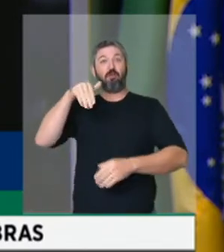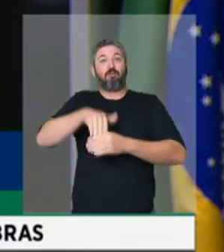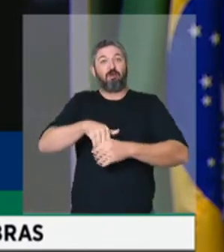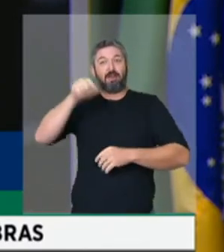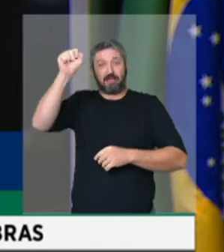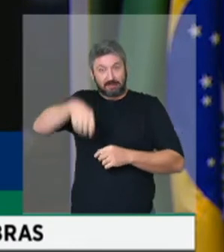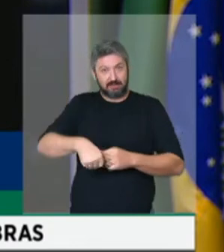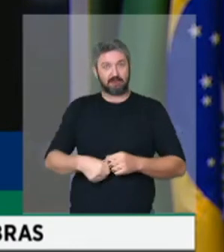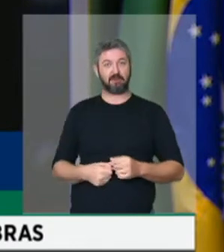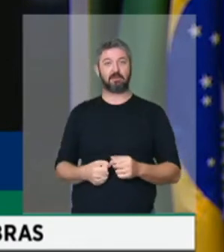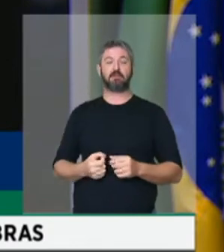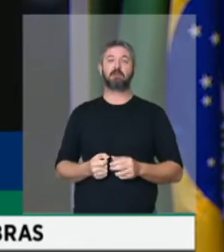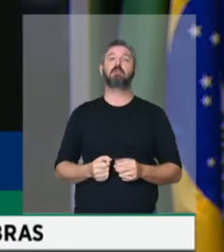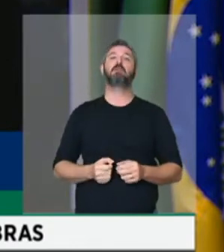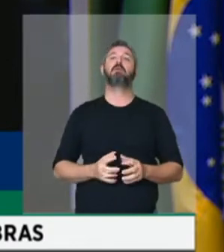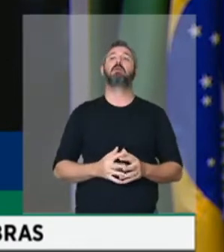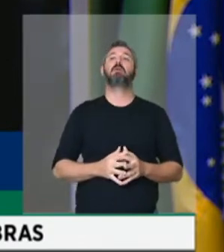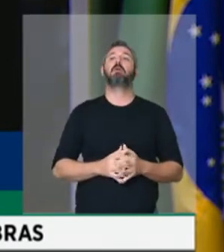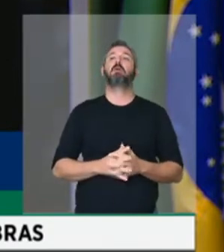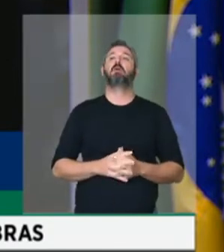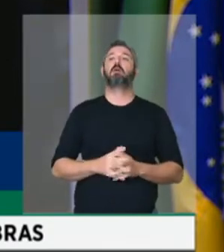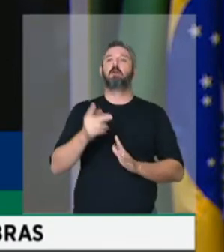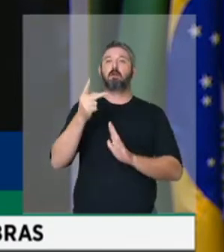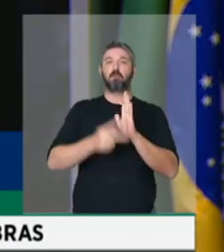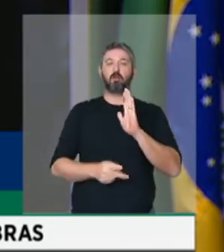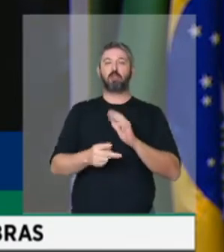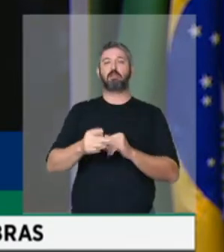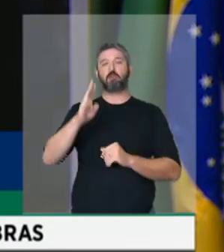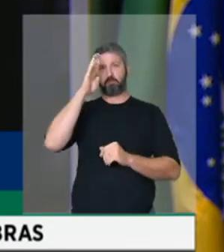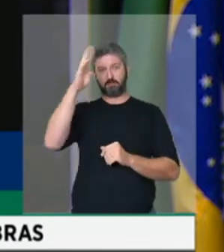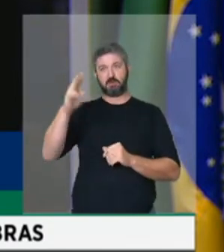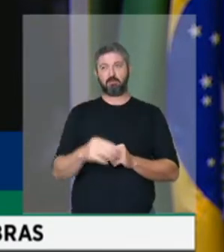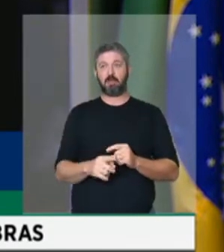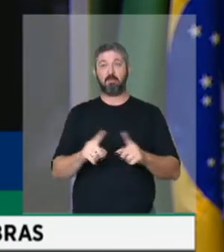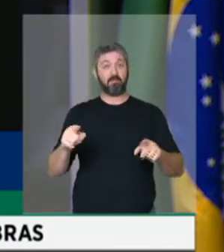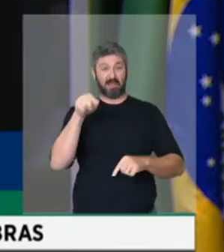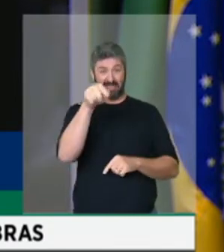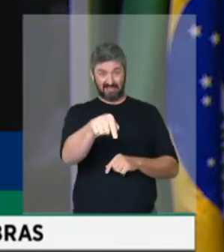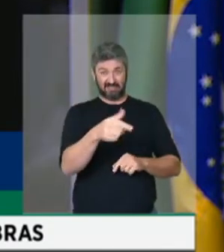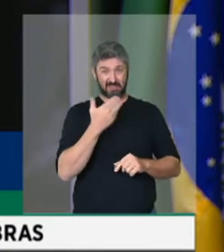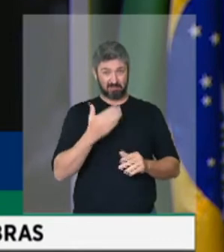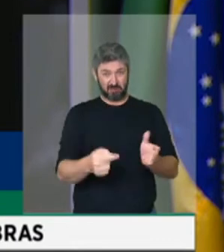PRA SER DEPUTADO FEDERAL E NÃO PRA LARGAR O MANDATO PRA CONCORRER A ELEIÇÃO LÁ E PERDER VERGONHOSAMENTE E